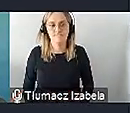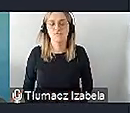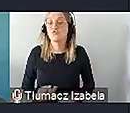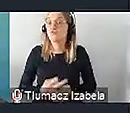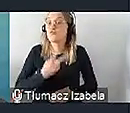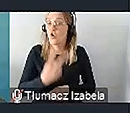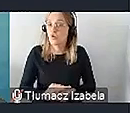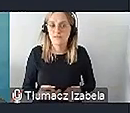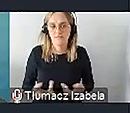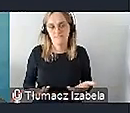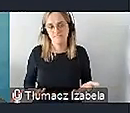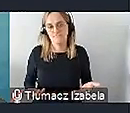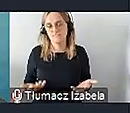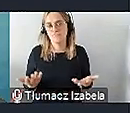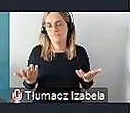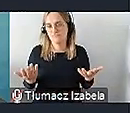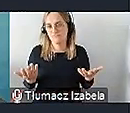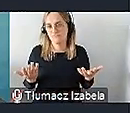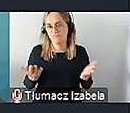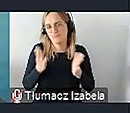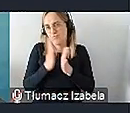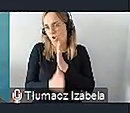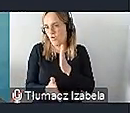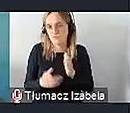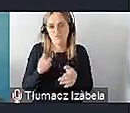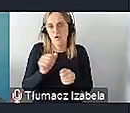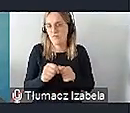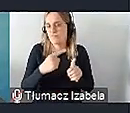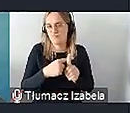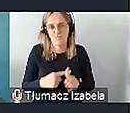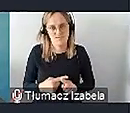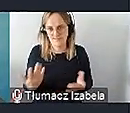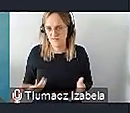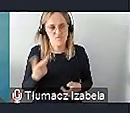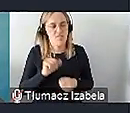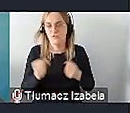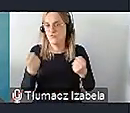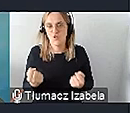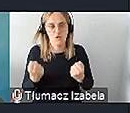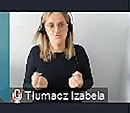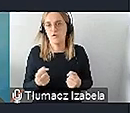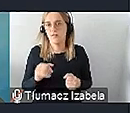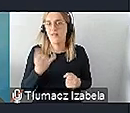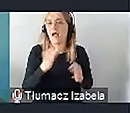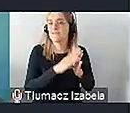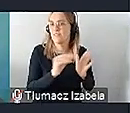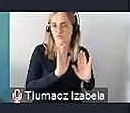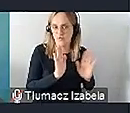Prostota i abstrakcja są dużą zaletą grafik. I to, że nie są tak ciężkie jak zdjęcia.